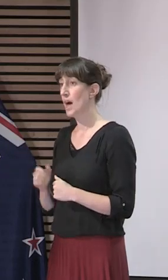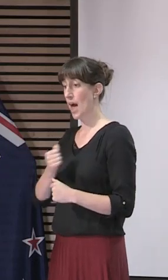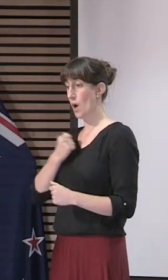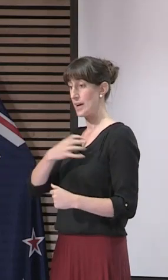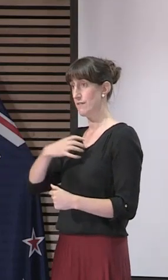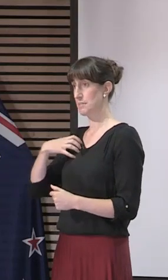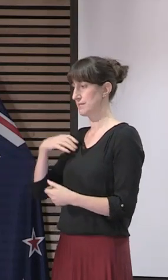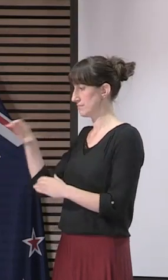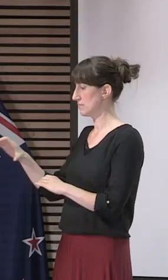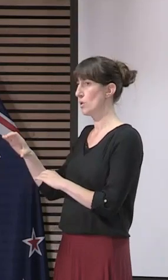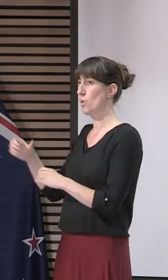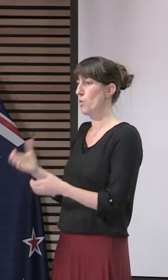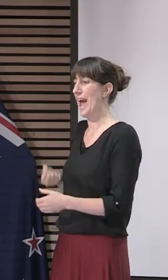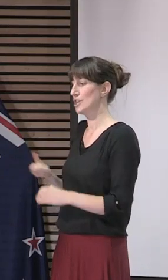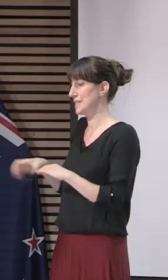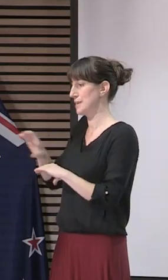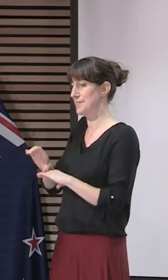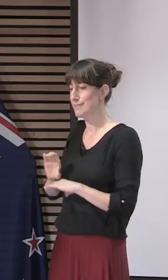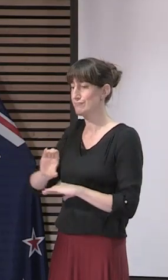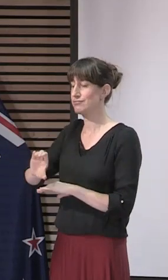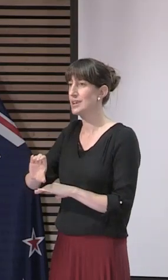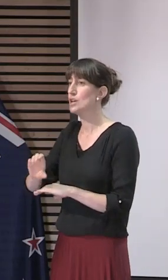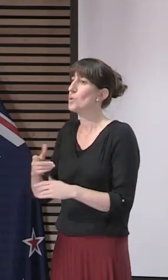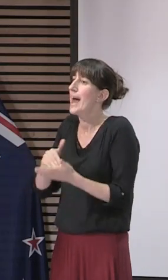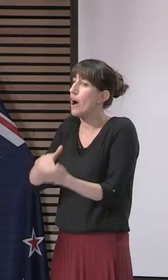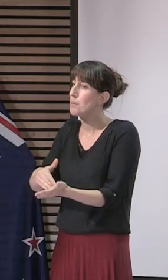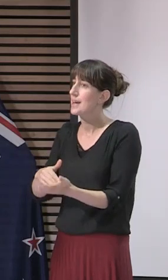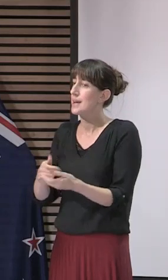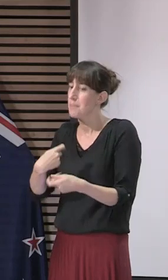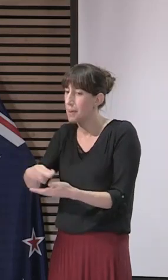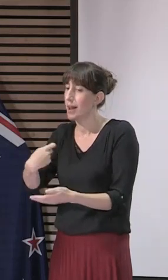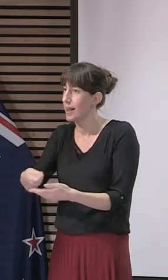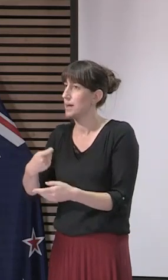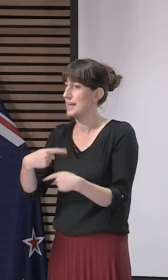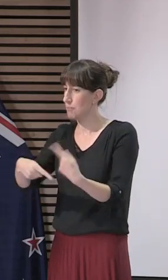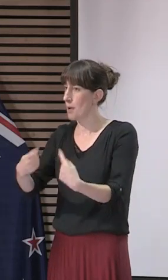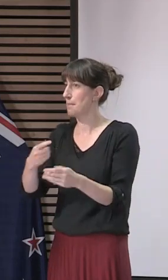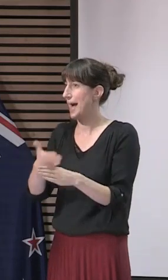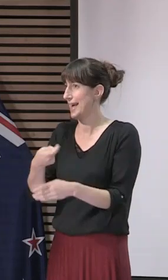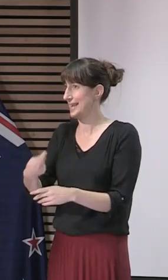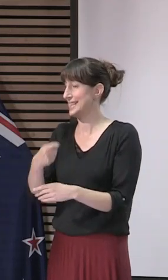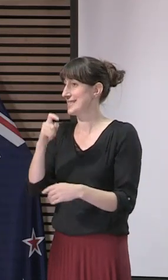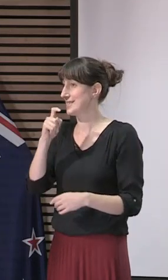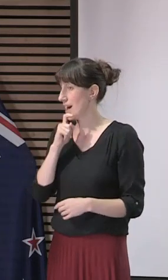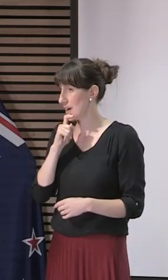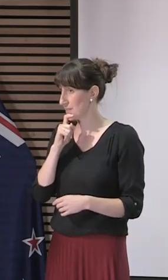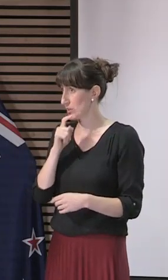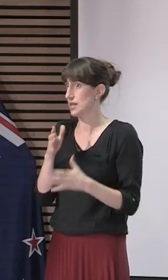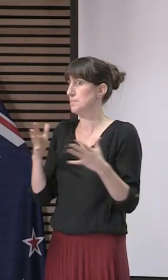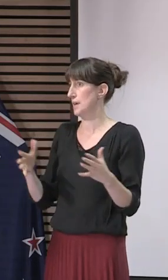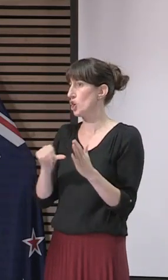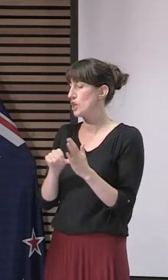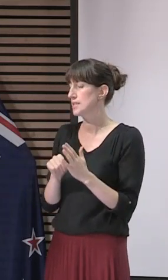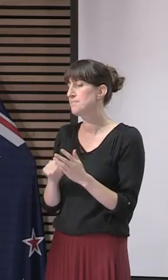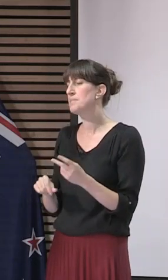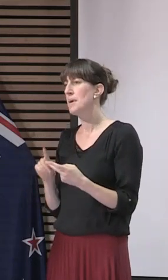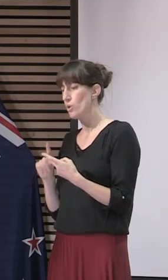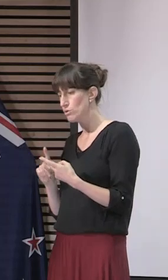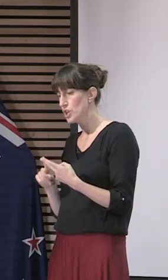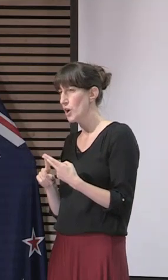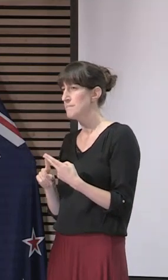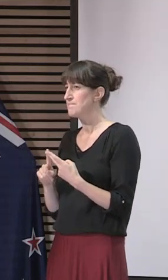ratou ka hoki ki te mahi, engari